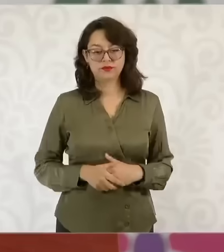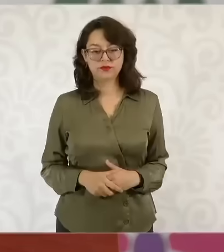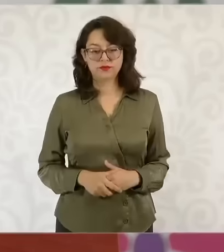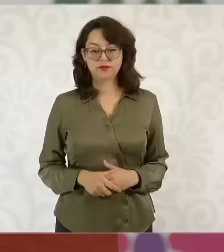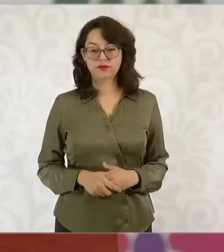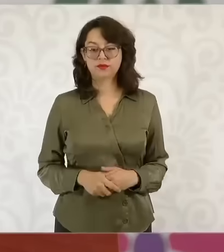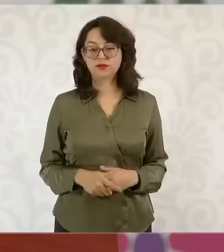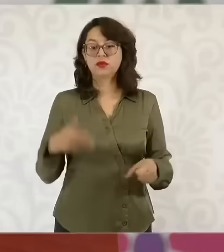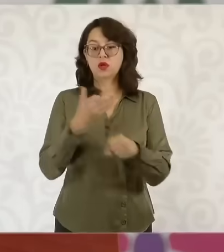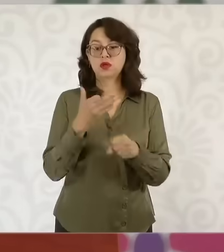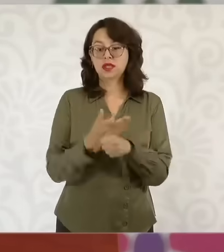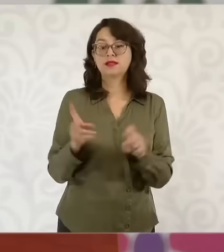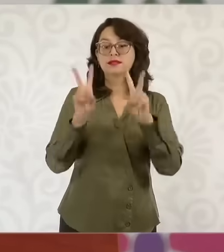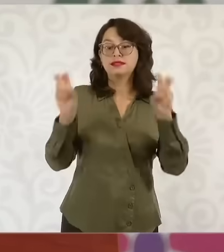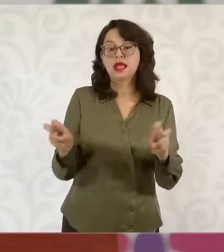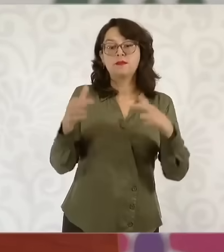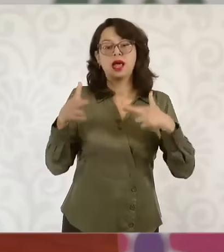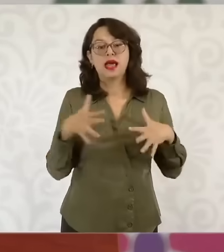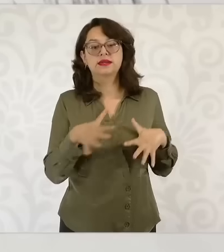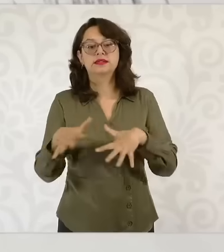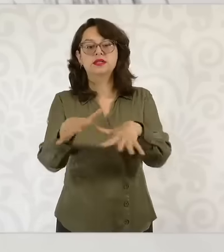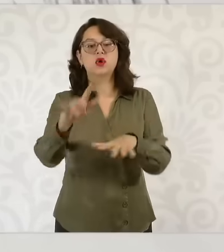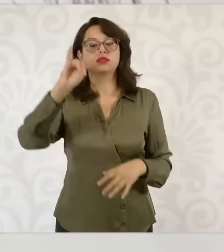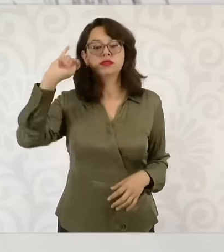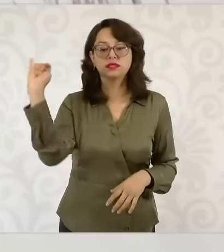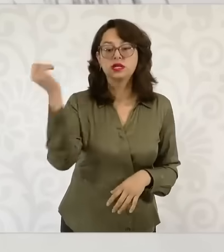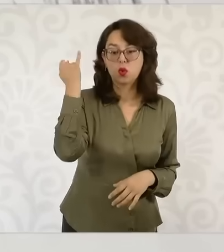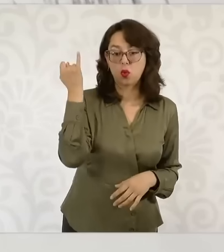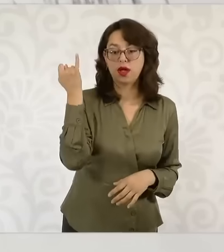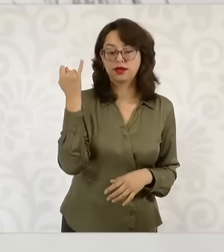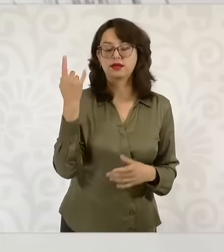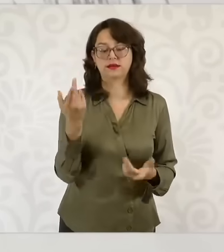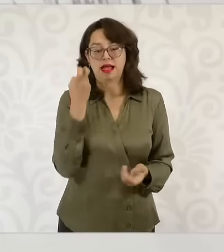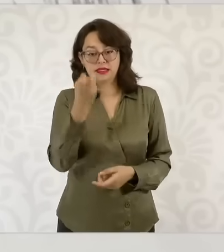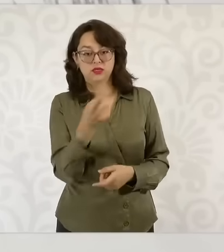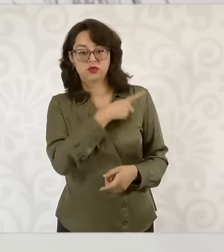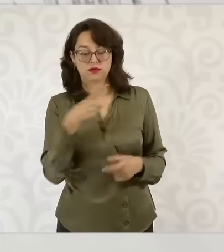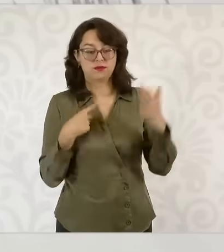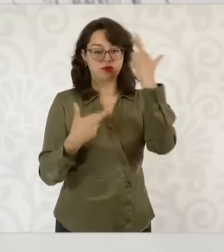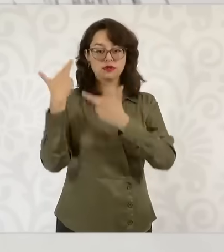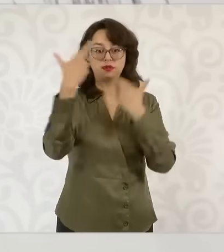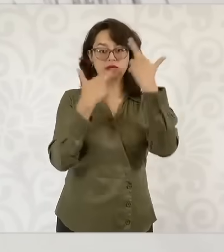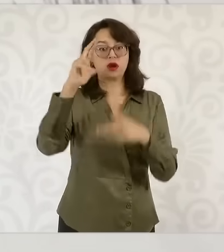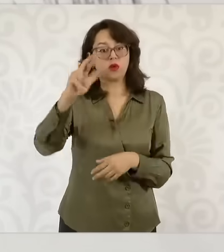Tijuana. Eh, recuérdense que se hizo la planta de tratamiento con el presidente López Obrador, que